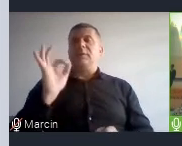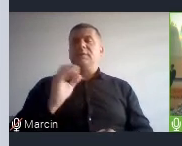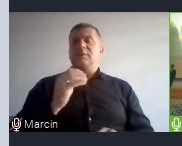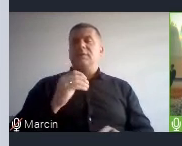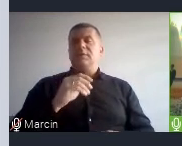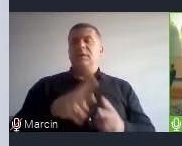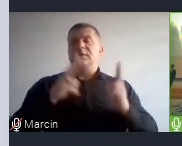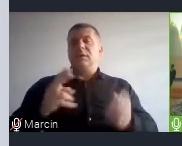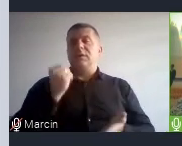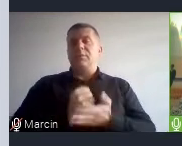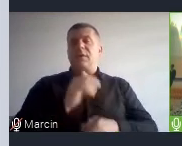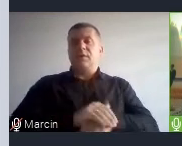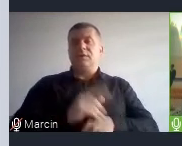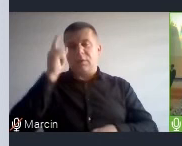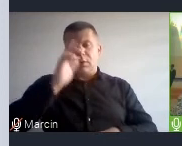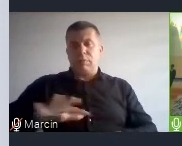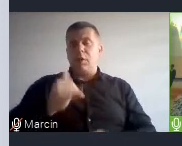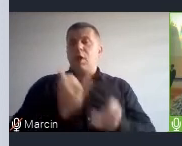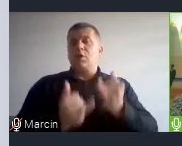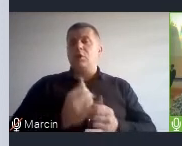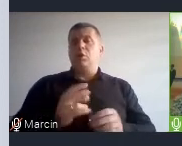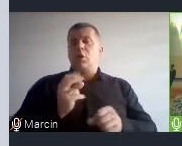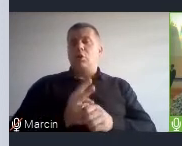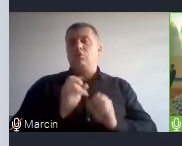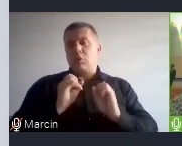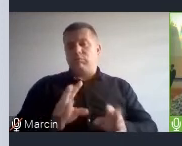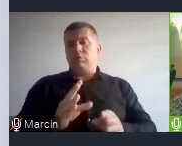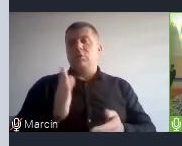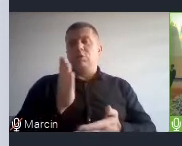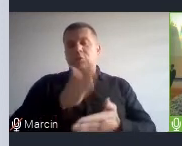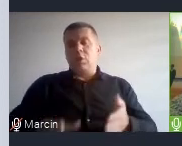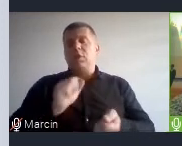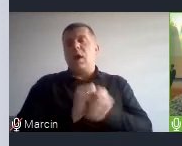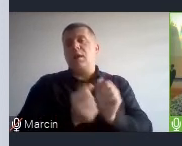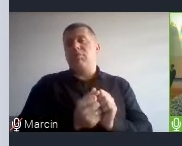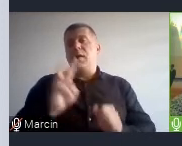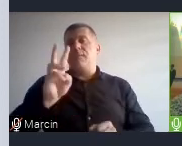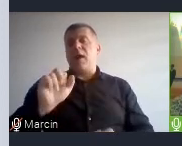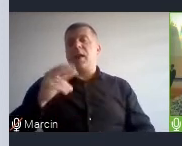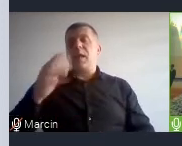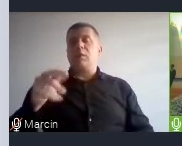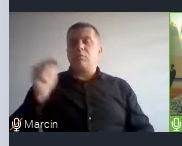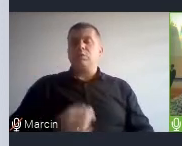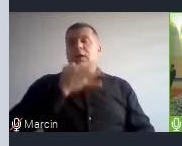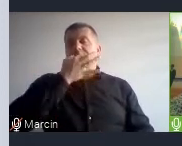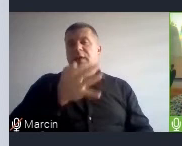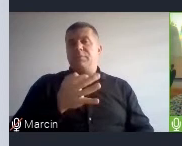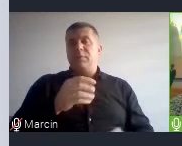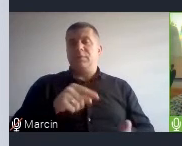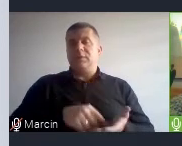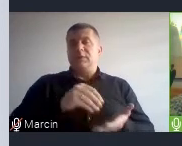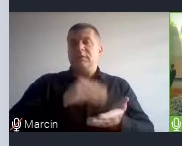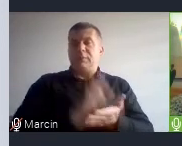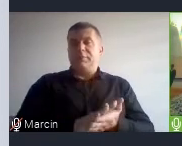Jeśli dopuszczamy składnie ofert częściowych lub wariantowych to również w zapytaniu również musimy zapisać,